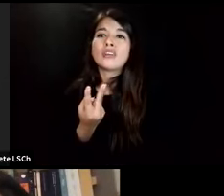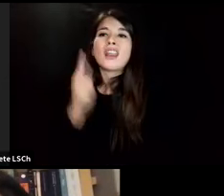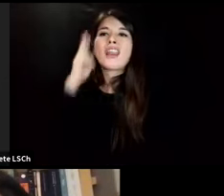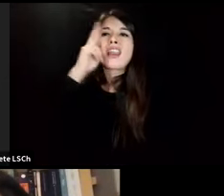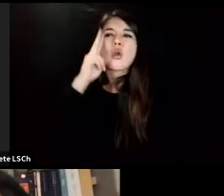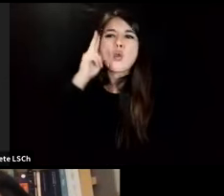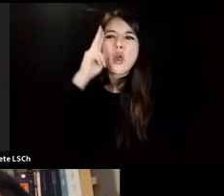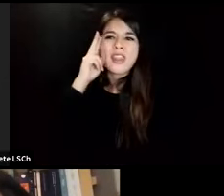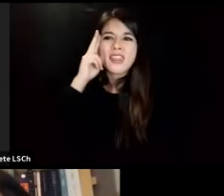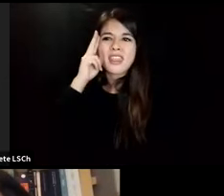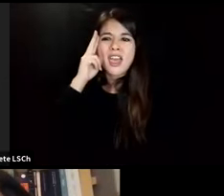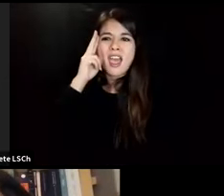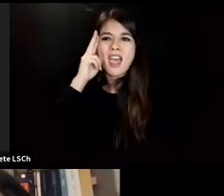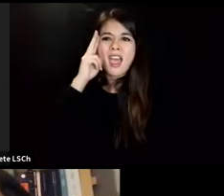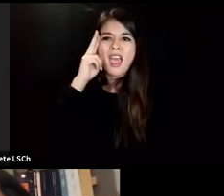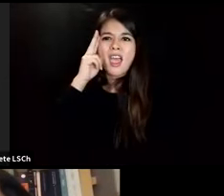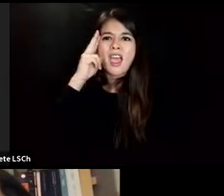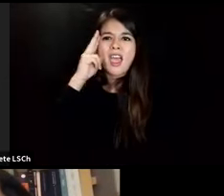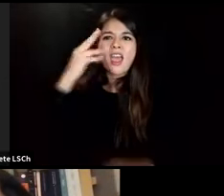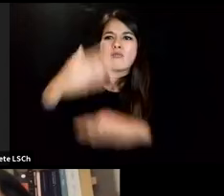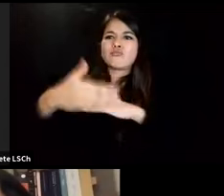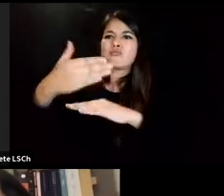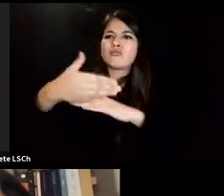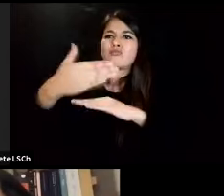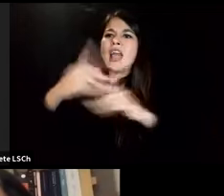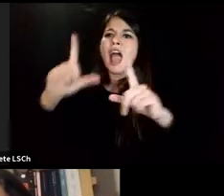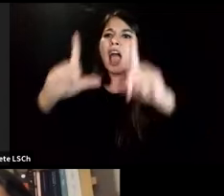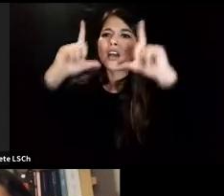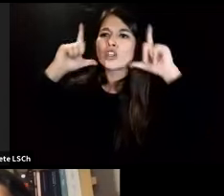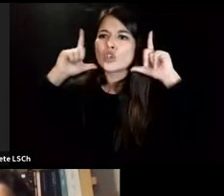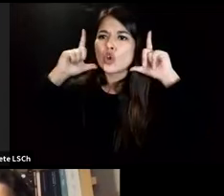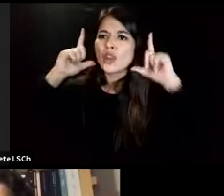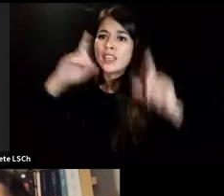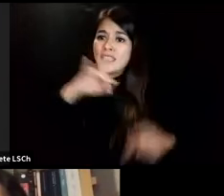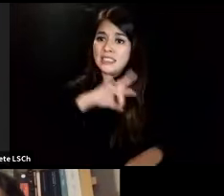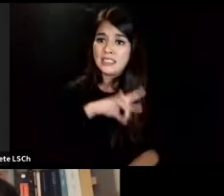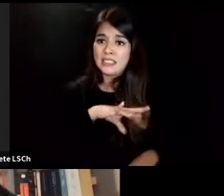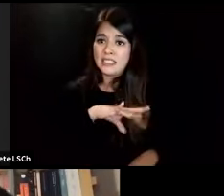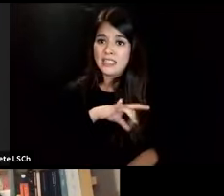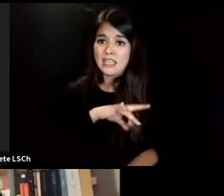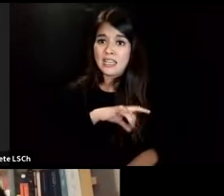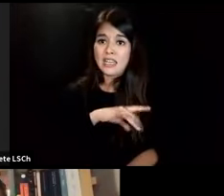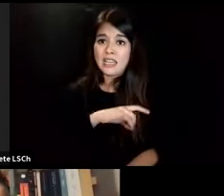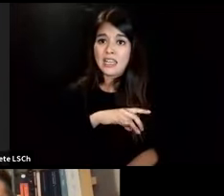griego de ser hombres con talento busquen en instagram y además dice